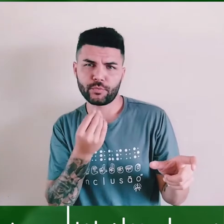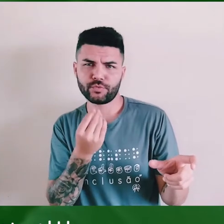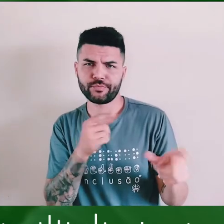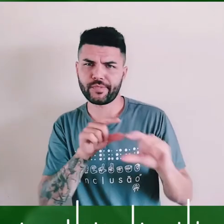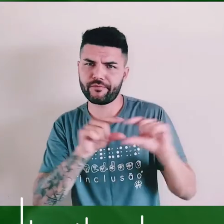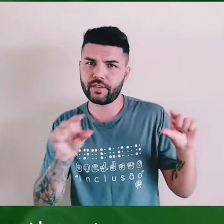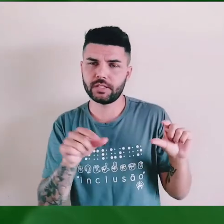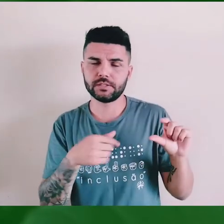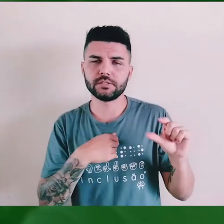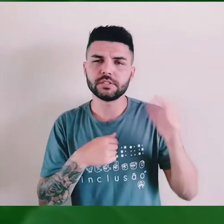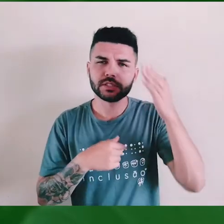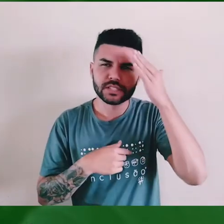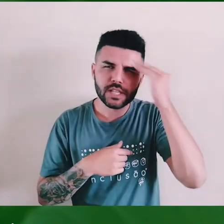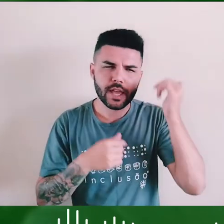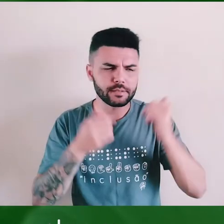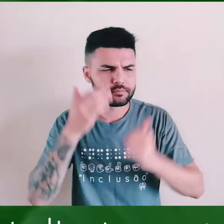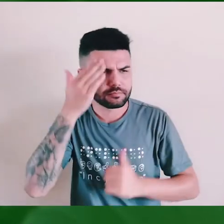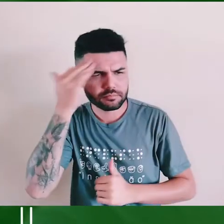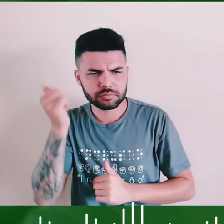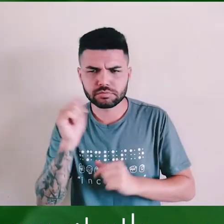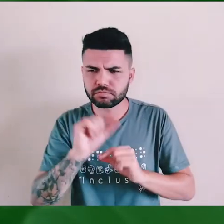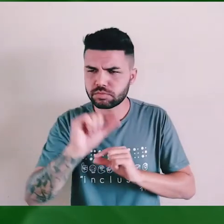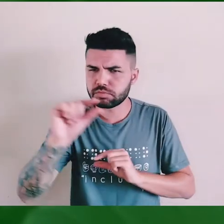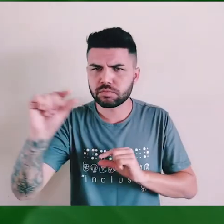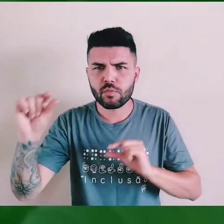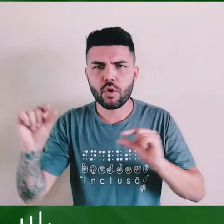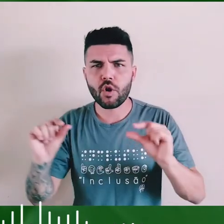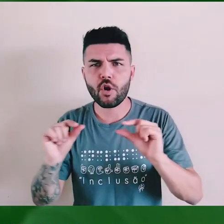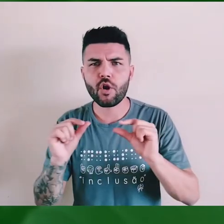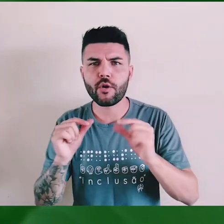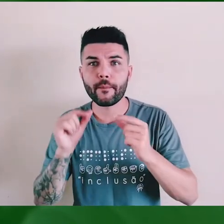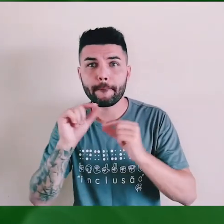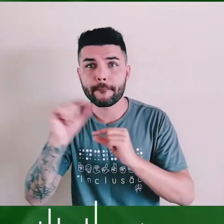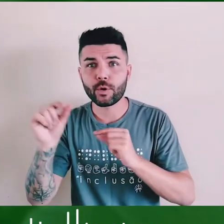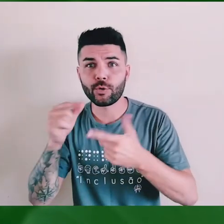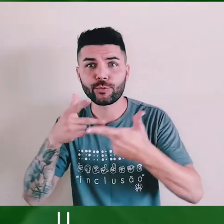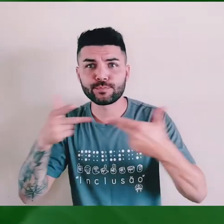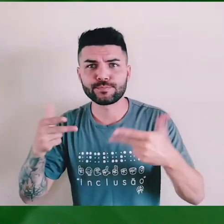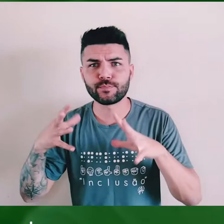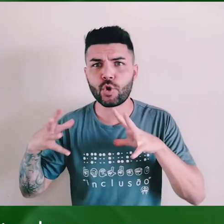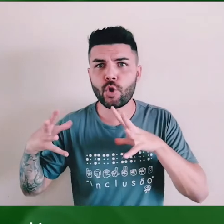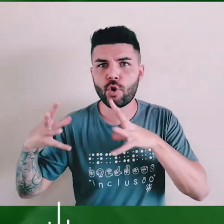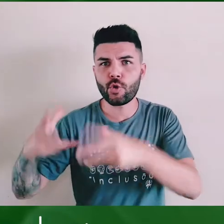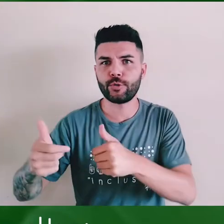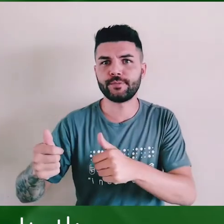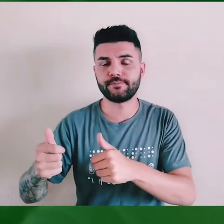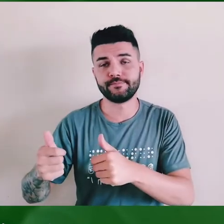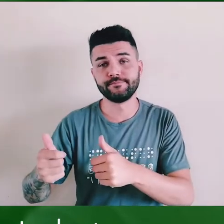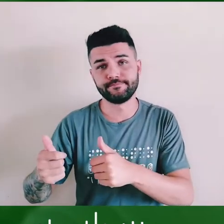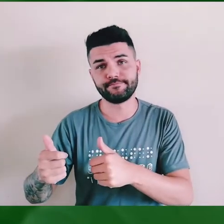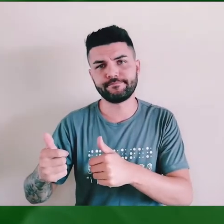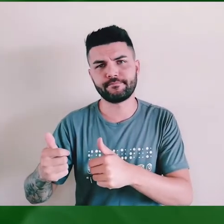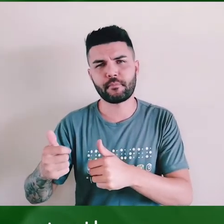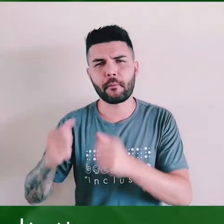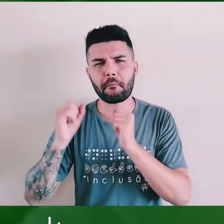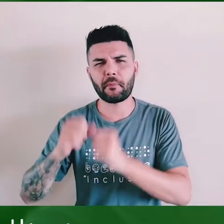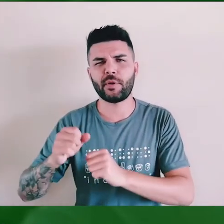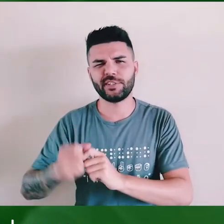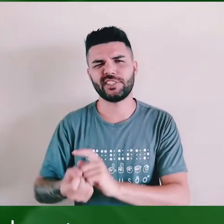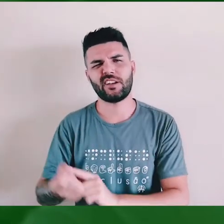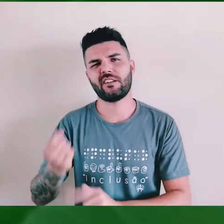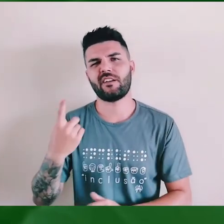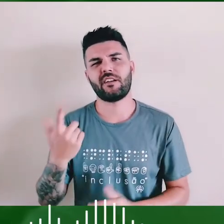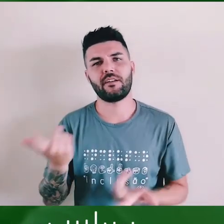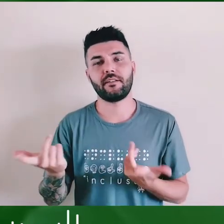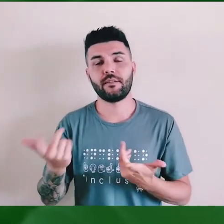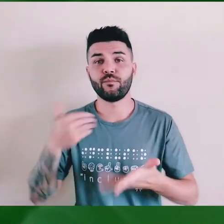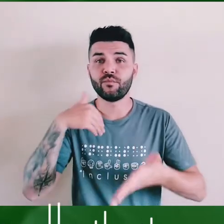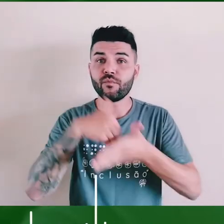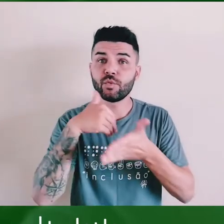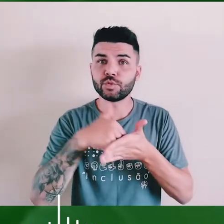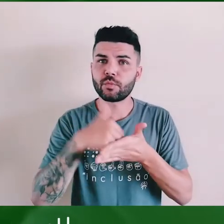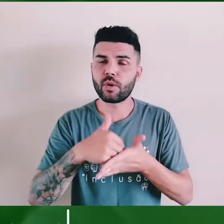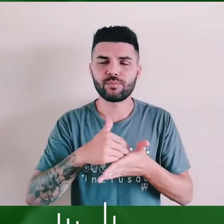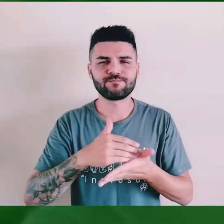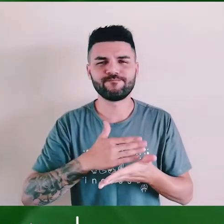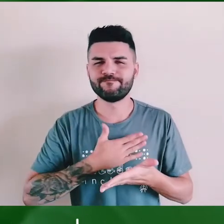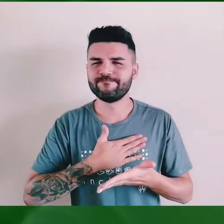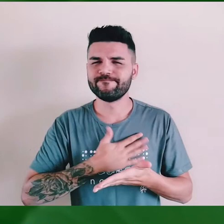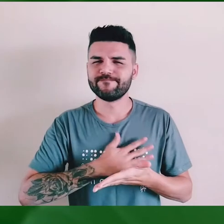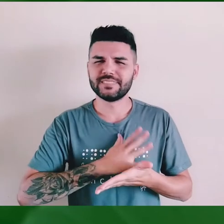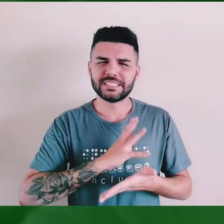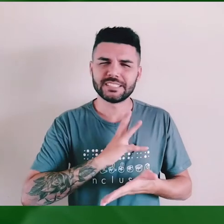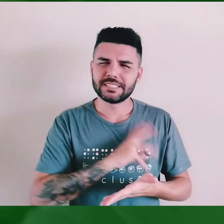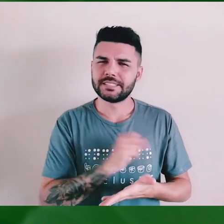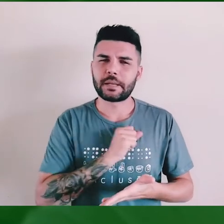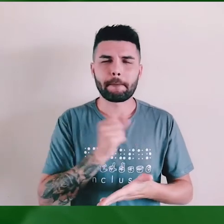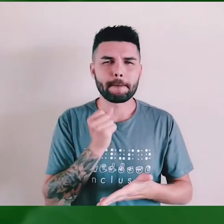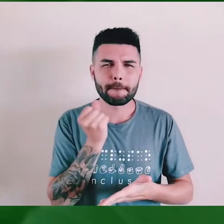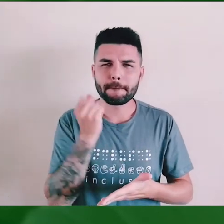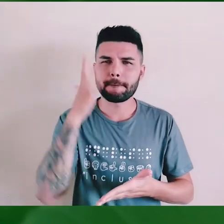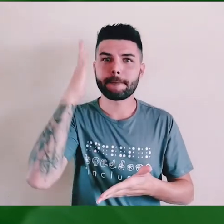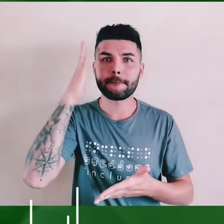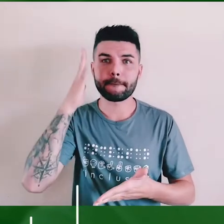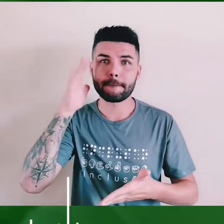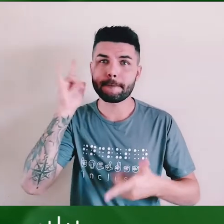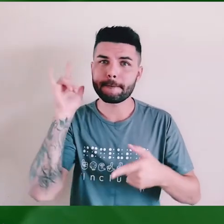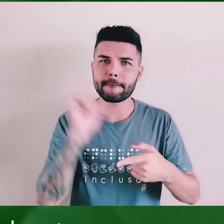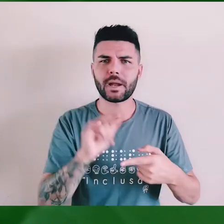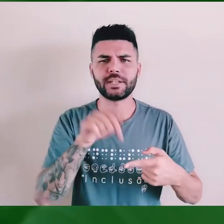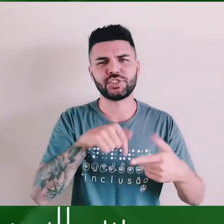pouco e muito de nada. É um exagero, claro, mas assim, o futebol é minha paixão e a